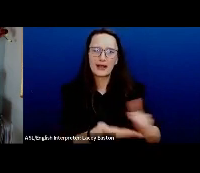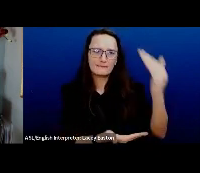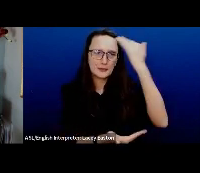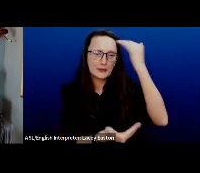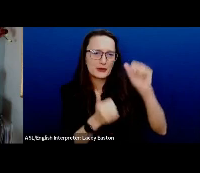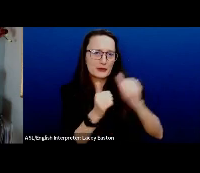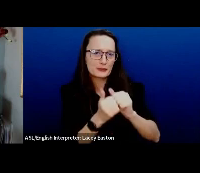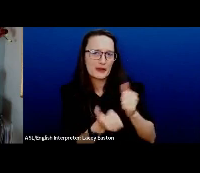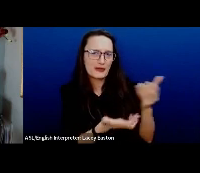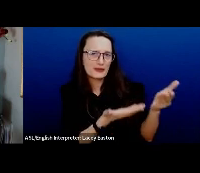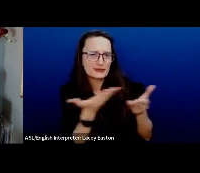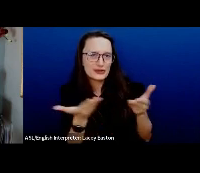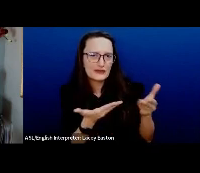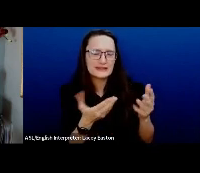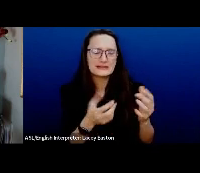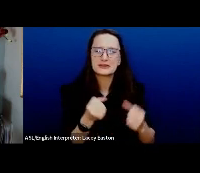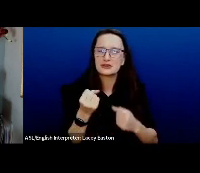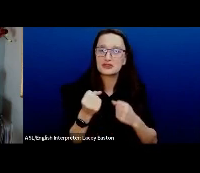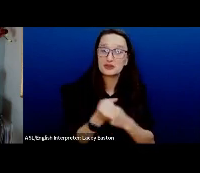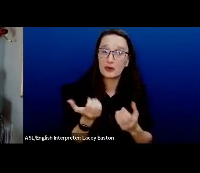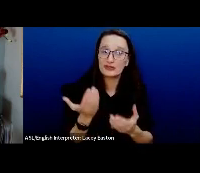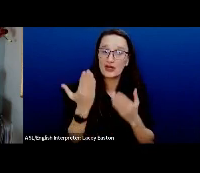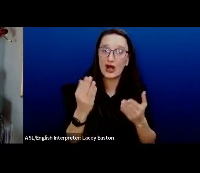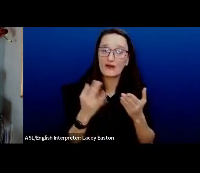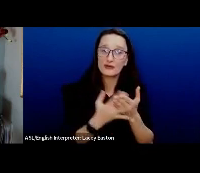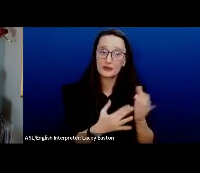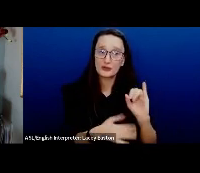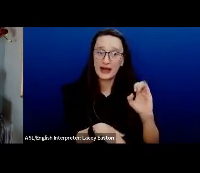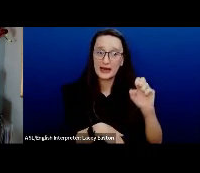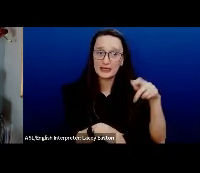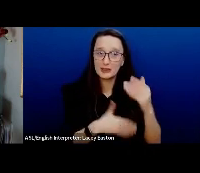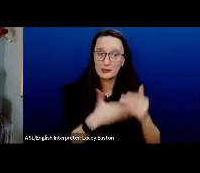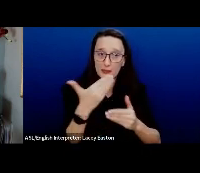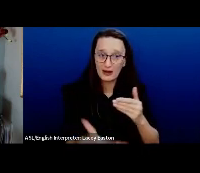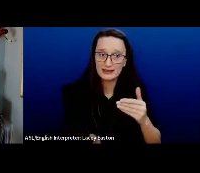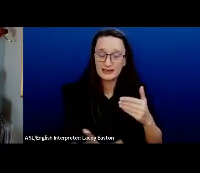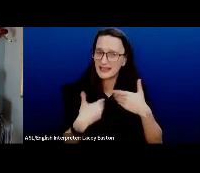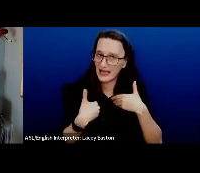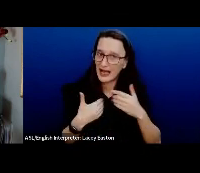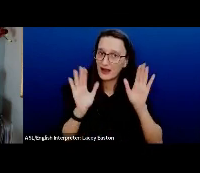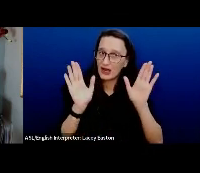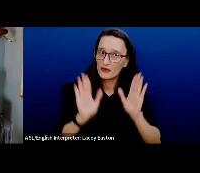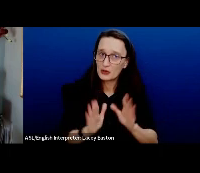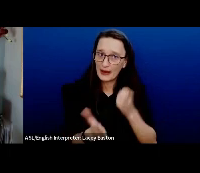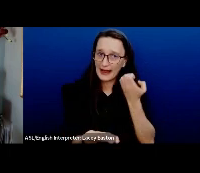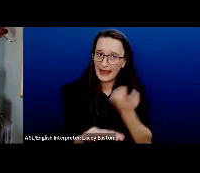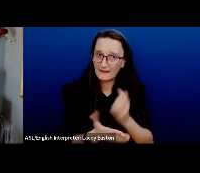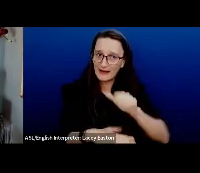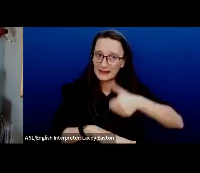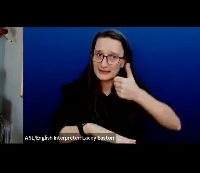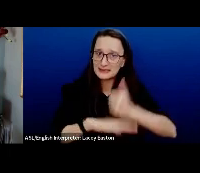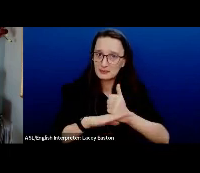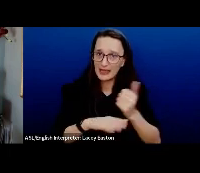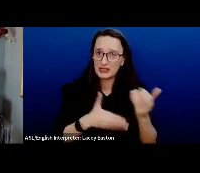Hay excelentes recursos examinados basados en evidencia que podemos proporcionar a las familias para que examinen